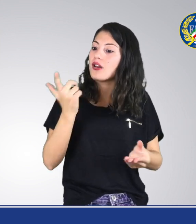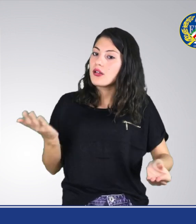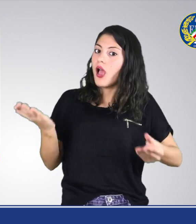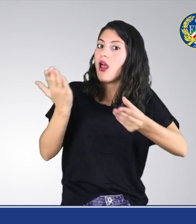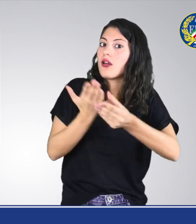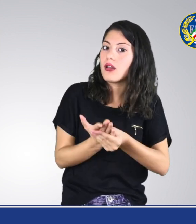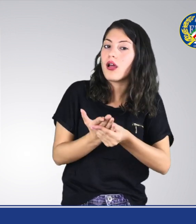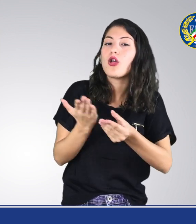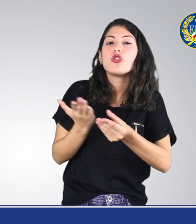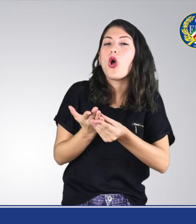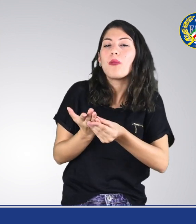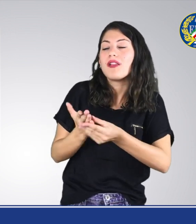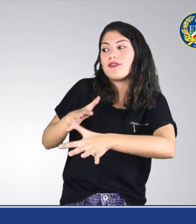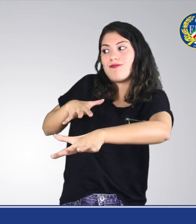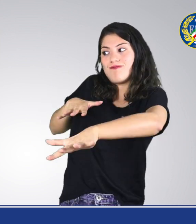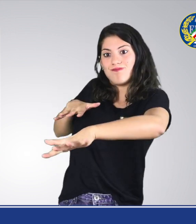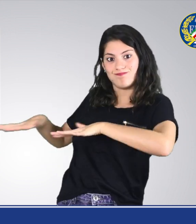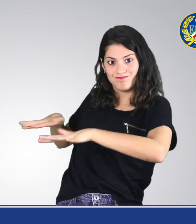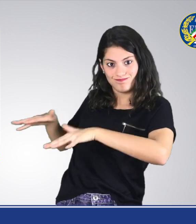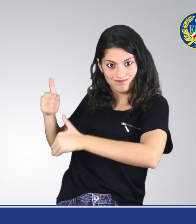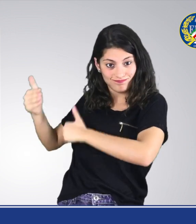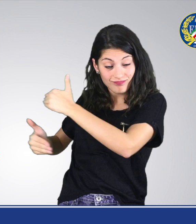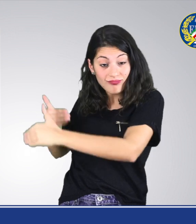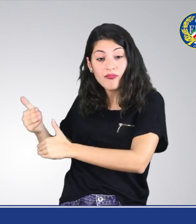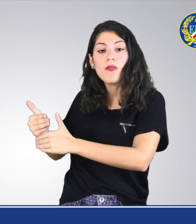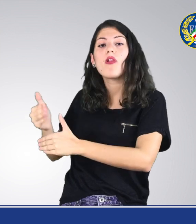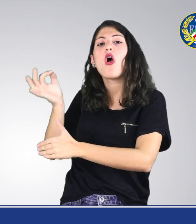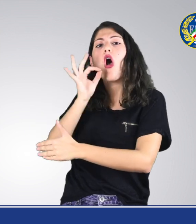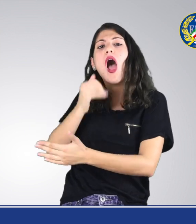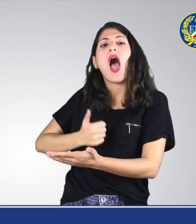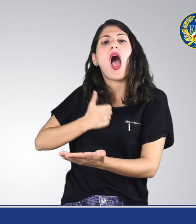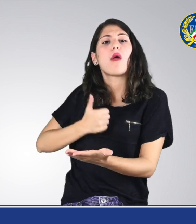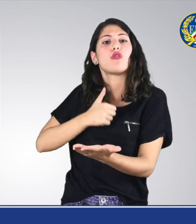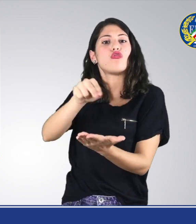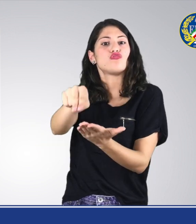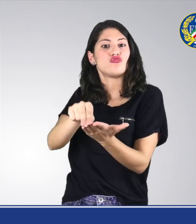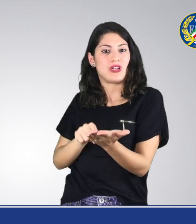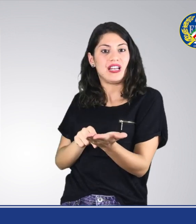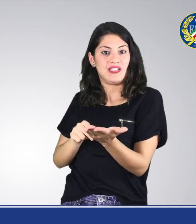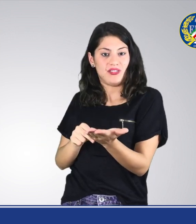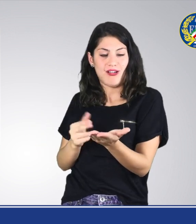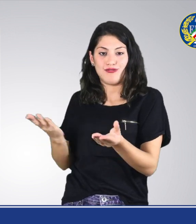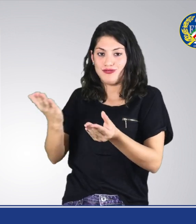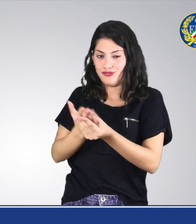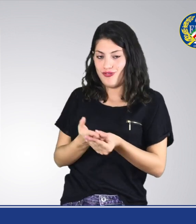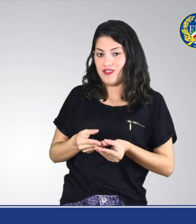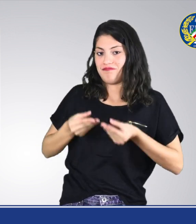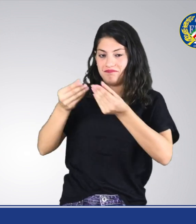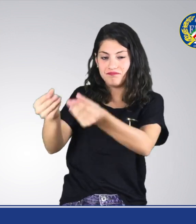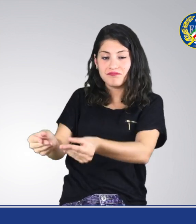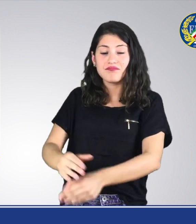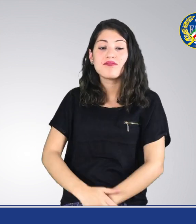ma viene comunque attivato un percorso di recupero della vaccinazione ed